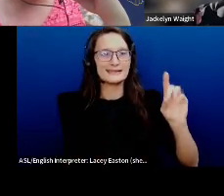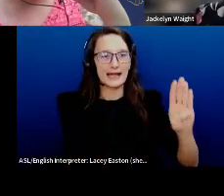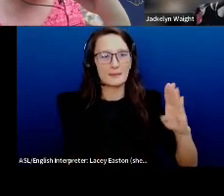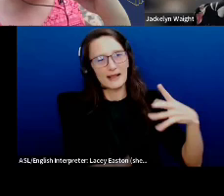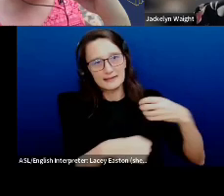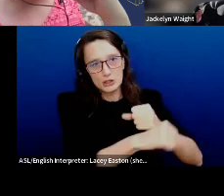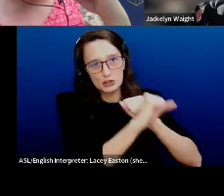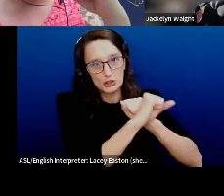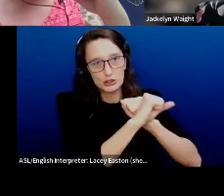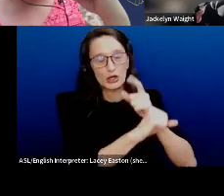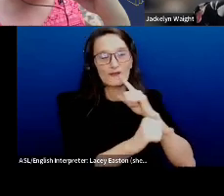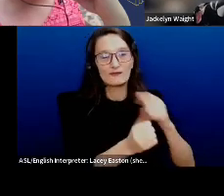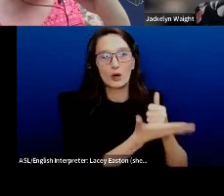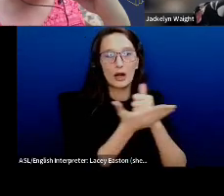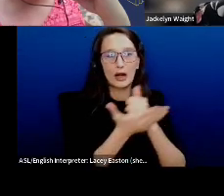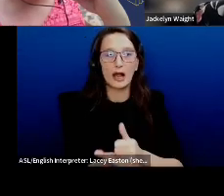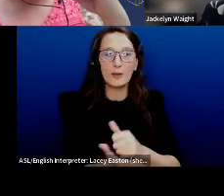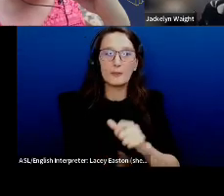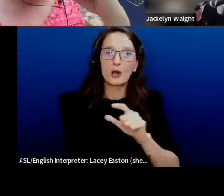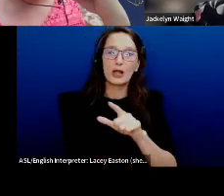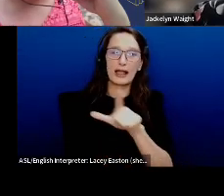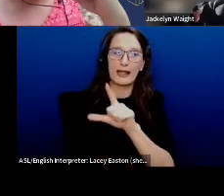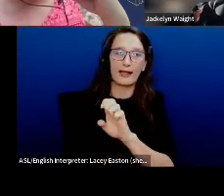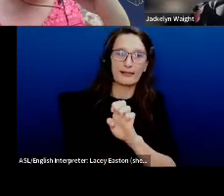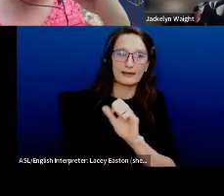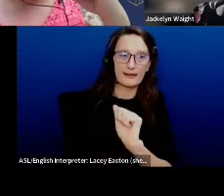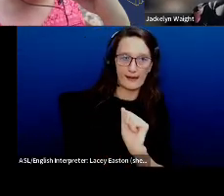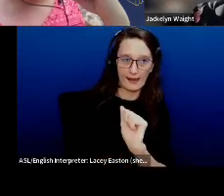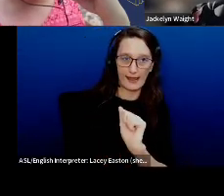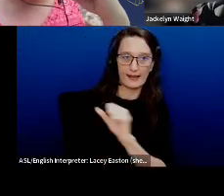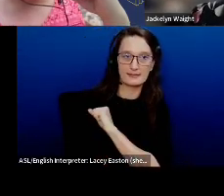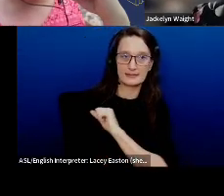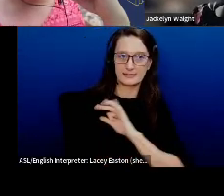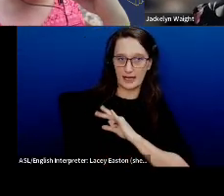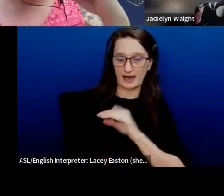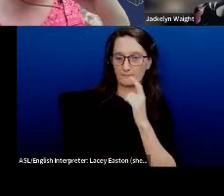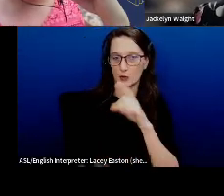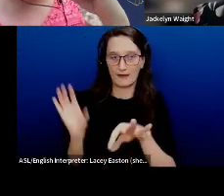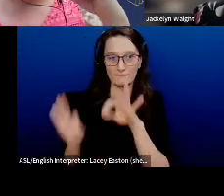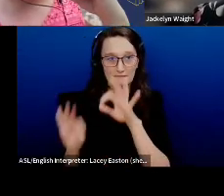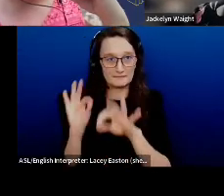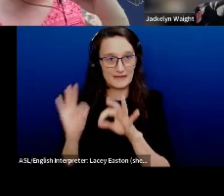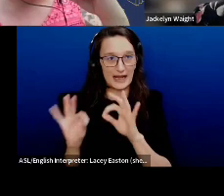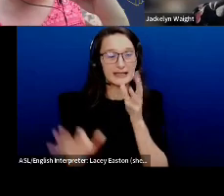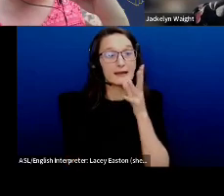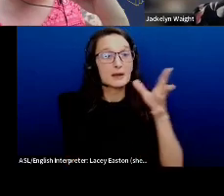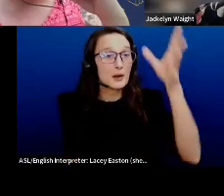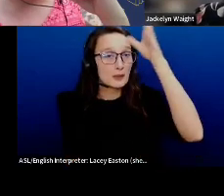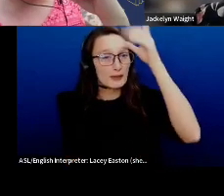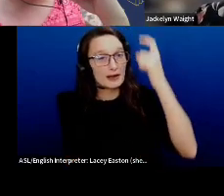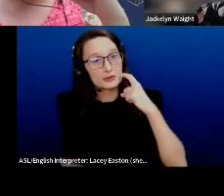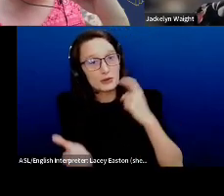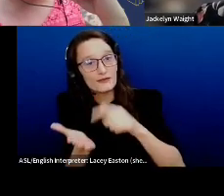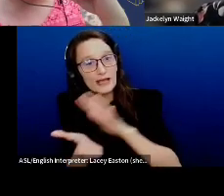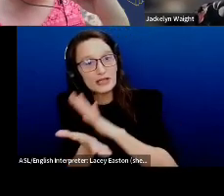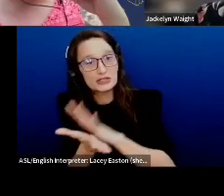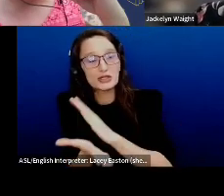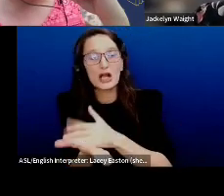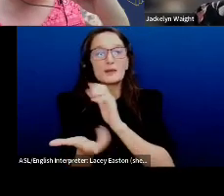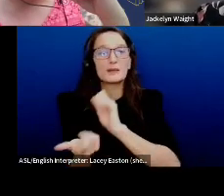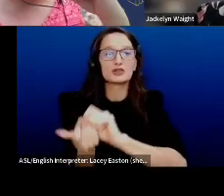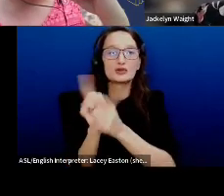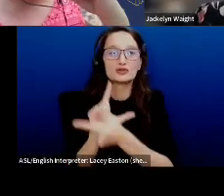al personal de las agencias educativas locales (LEA) a localizar documentos de notificación para padres traducidos a idiomas distintos del inglés